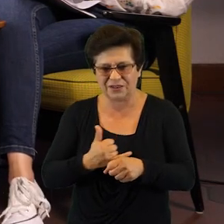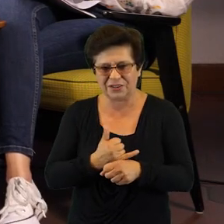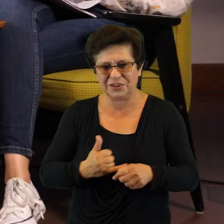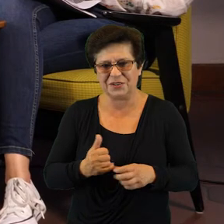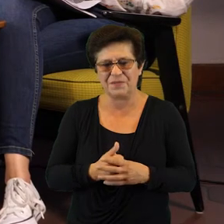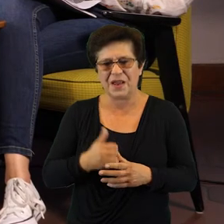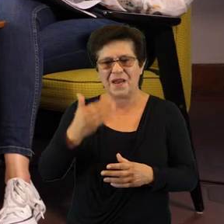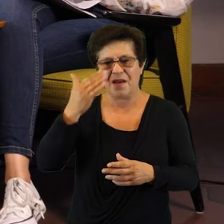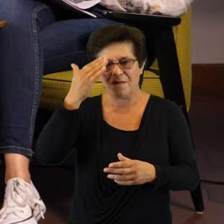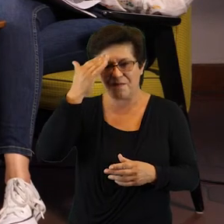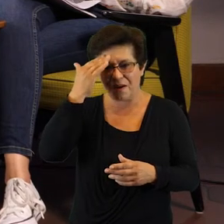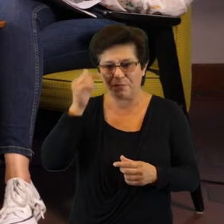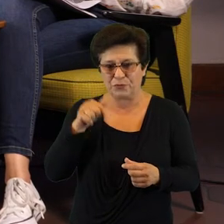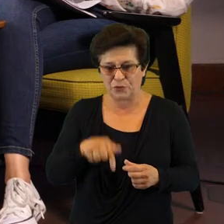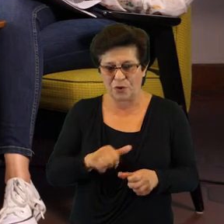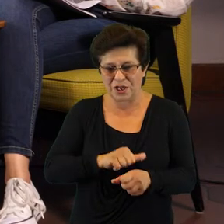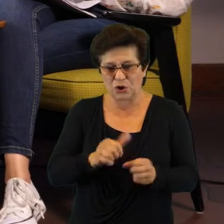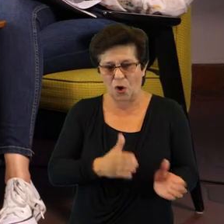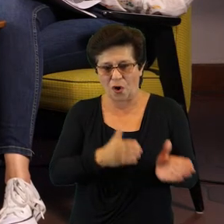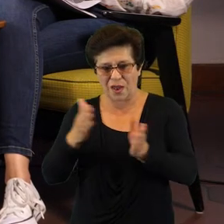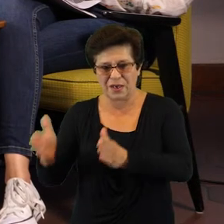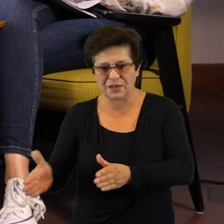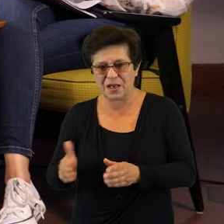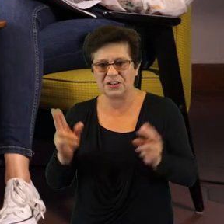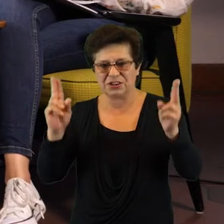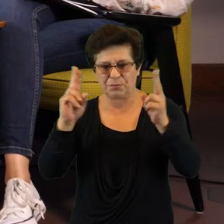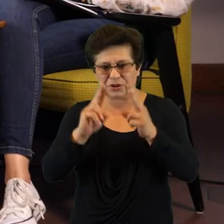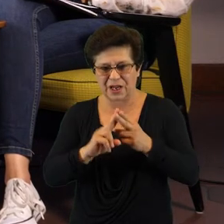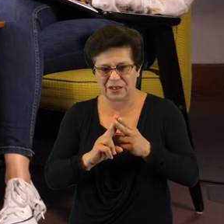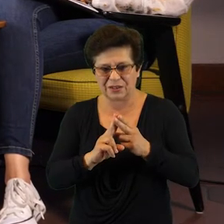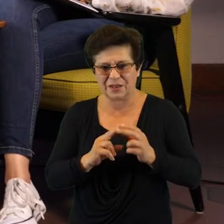Wiem, że to jest chyba kolejne spotkanie z cyklu Skamandryci?